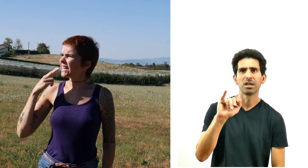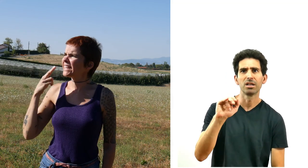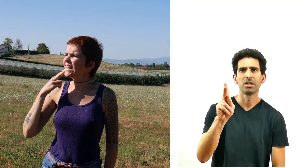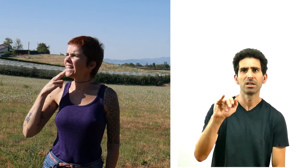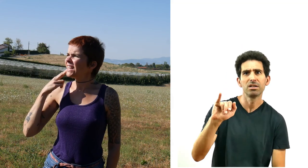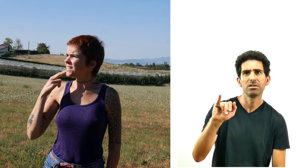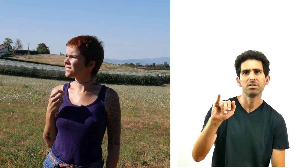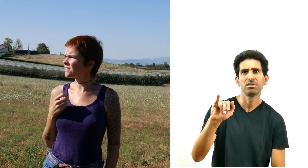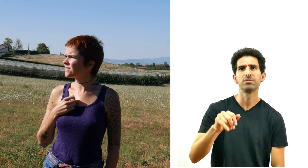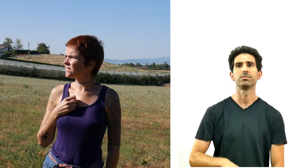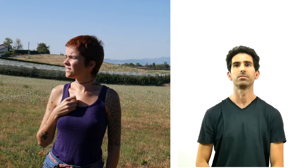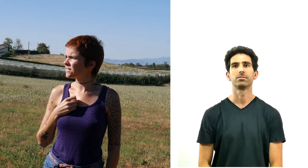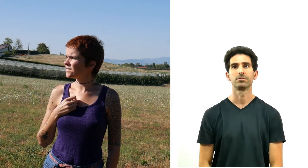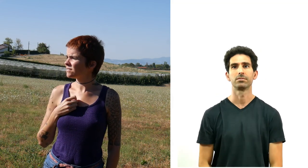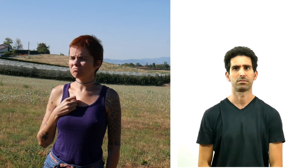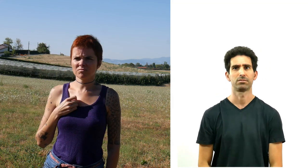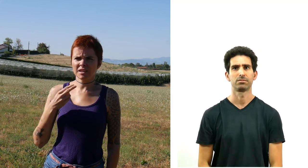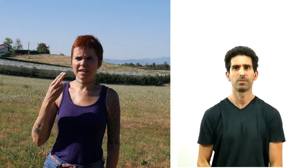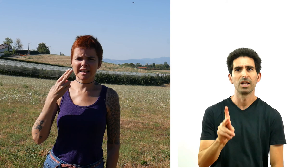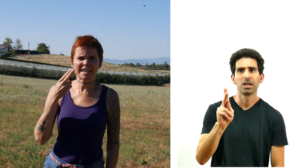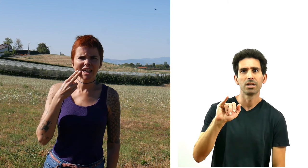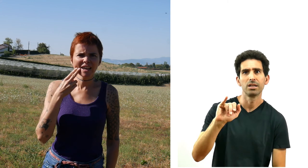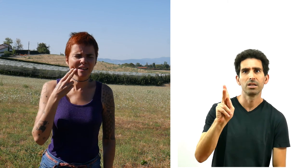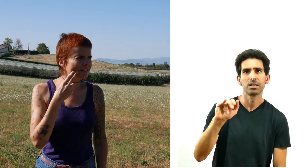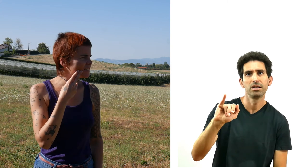Kiki !